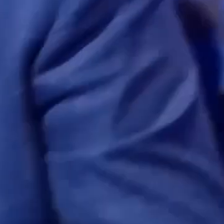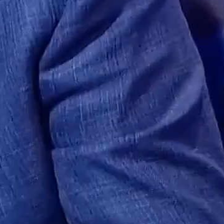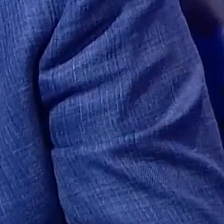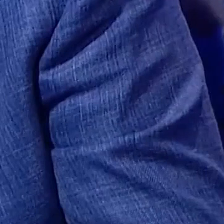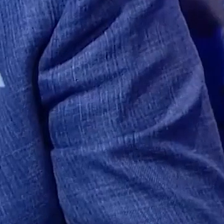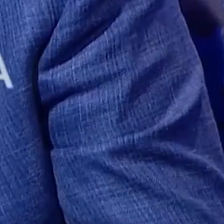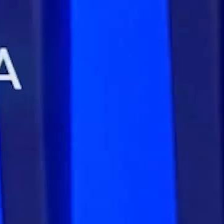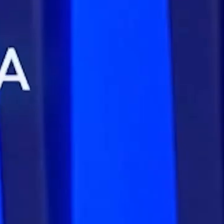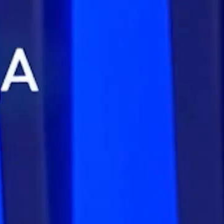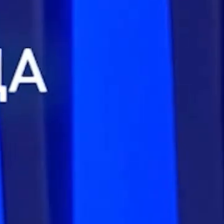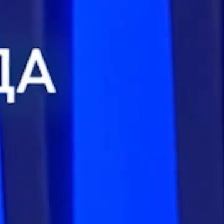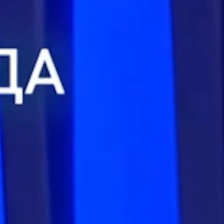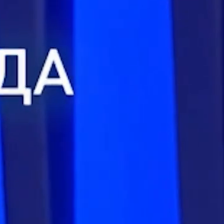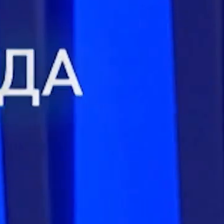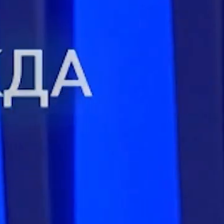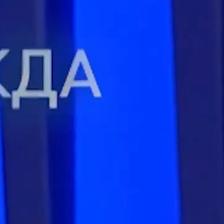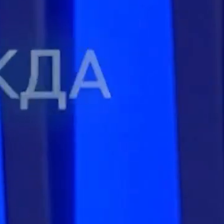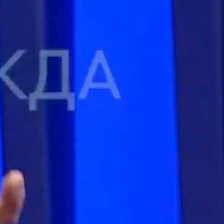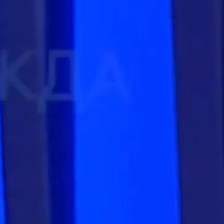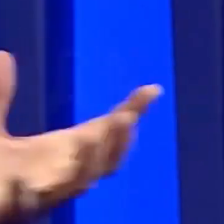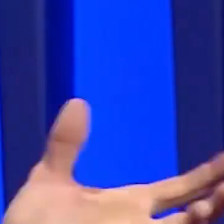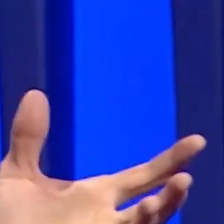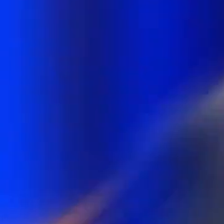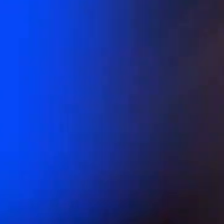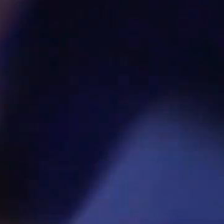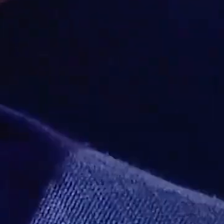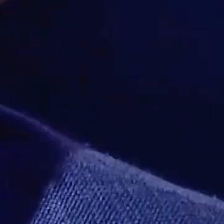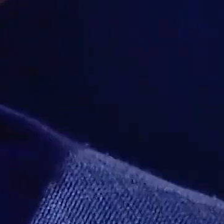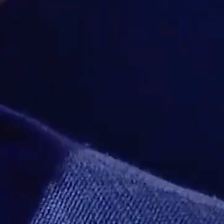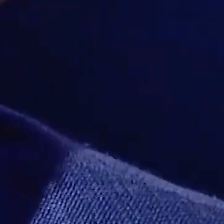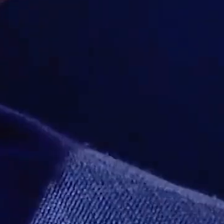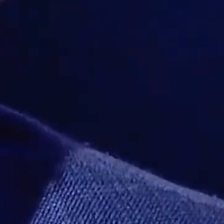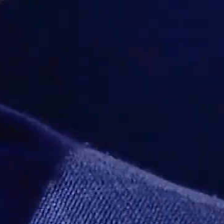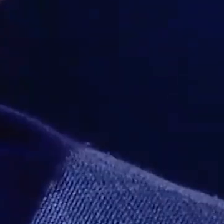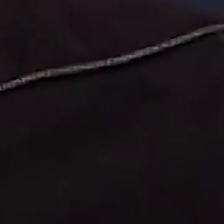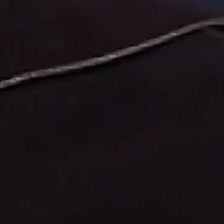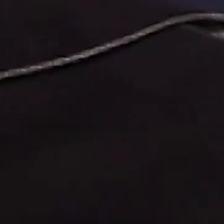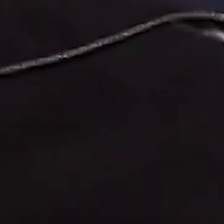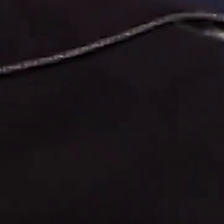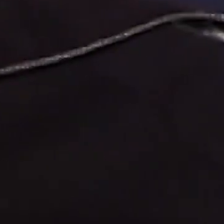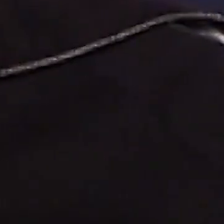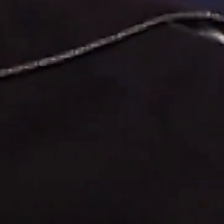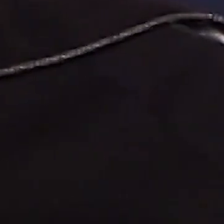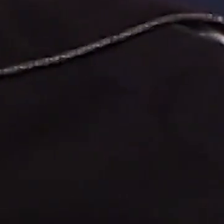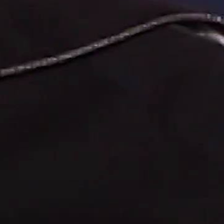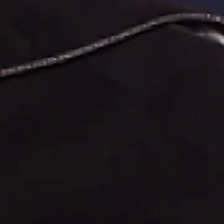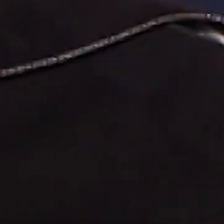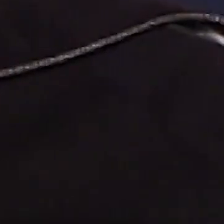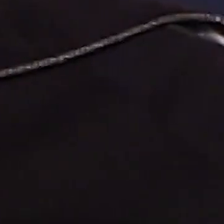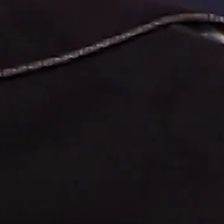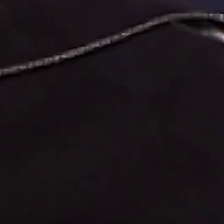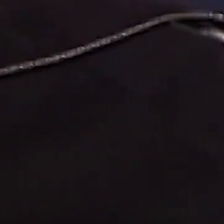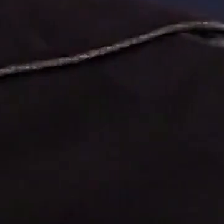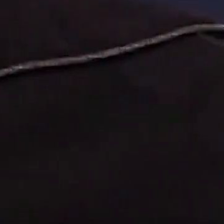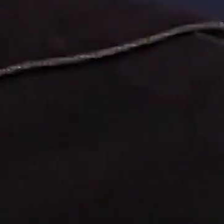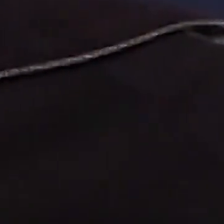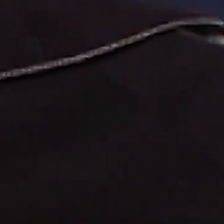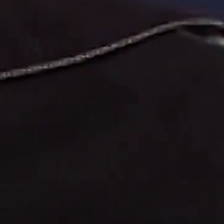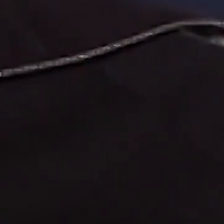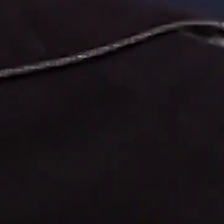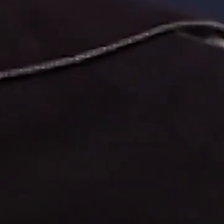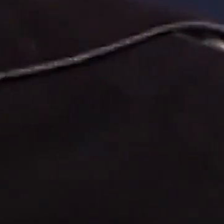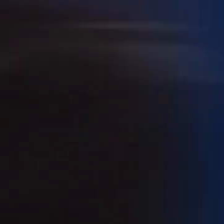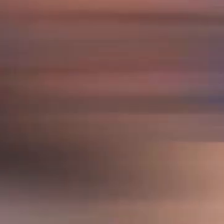надежда что Господь вот он рядом терпение слово не значит ничего а значит только как оно рождается